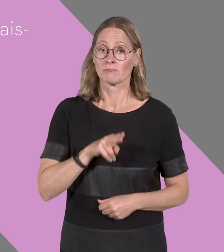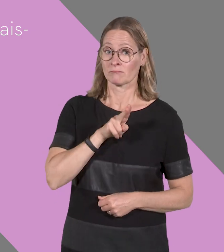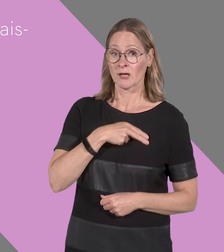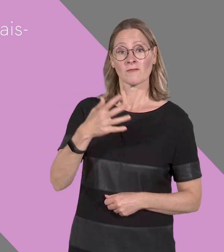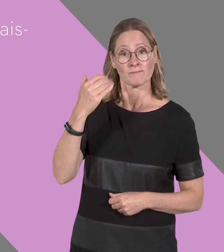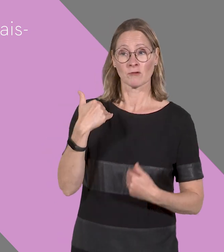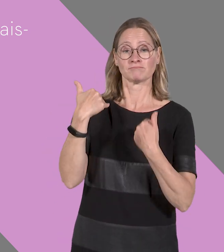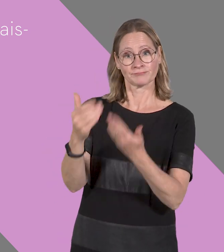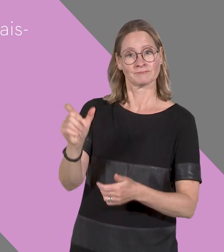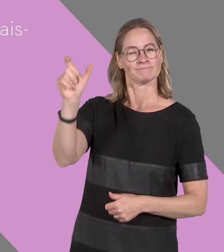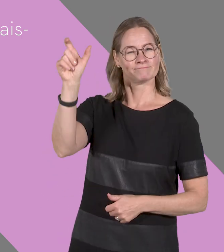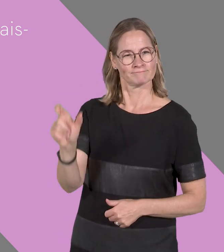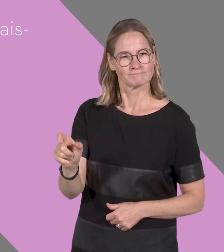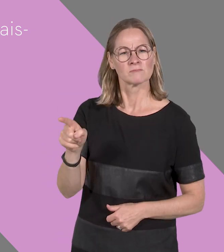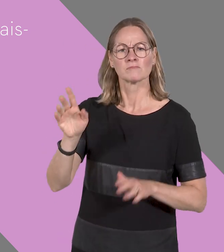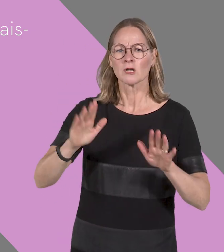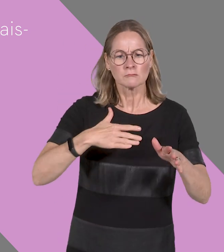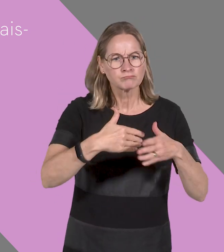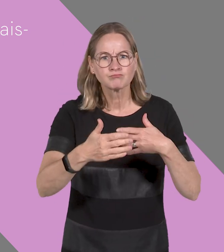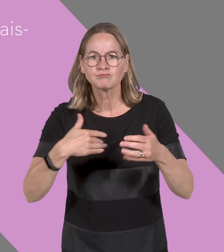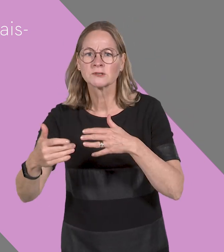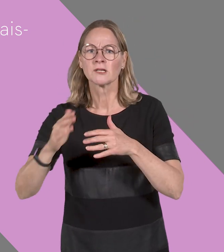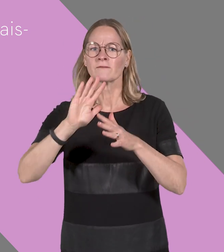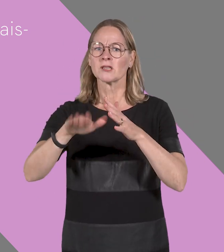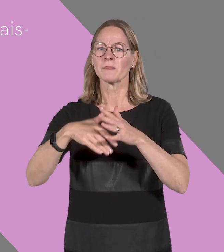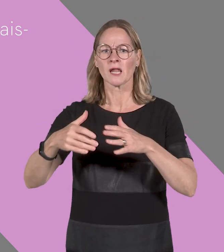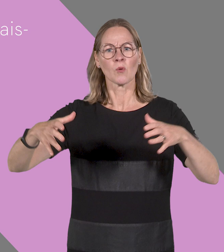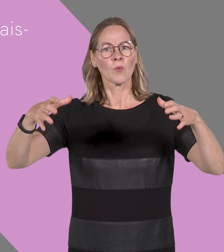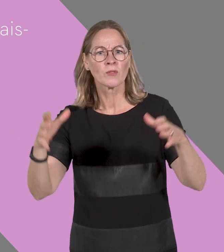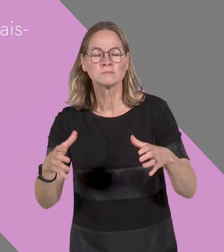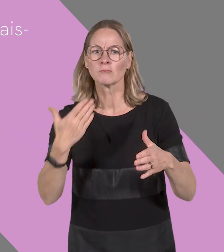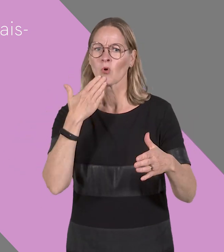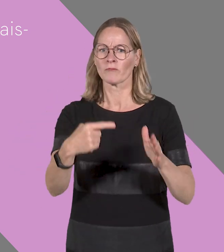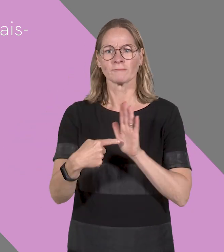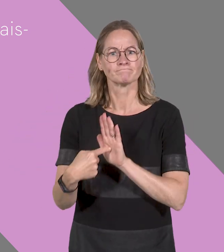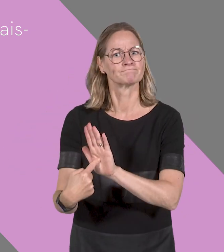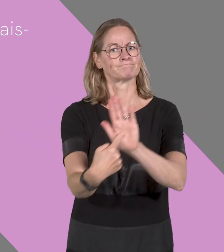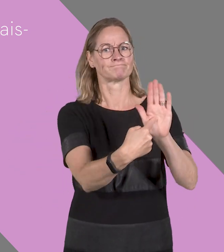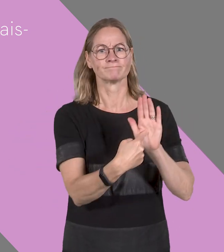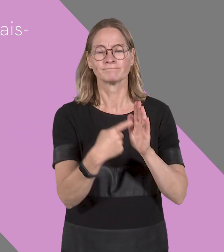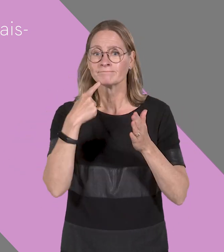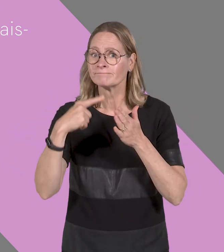Palkinto voidaan myöntää myös henkilölle, - joka on näyttänyt toiminnallaan hyvää esimerkkiä viittomakielisten yhteisössä, -